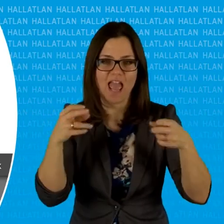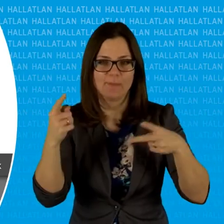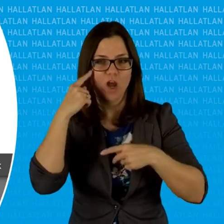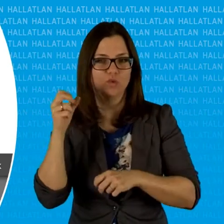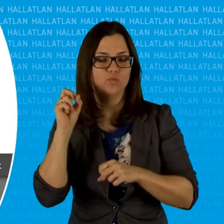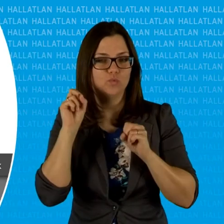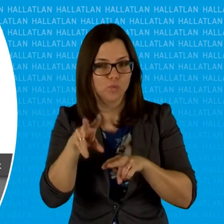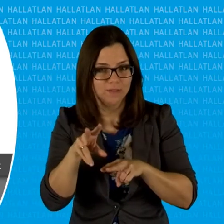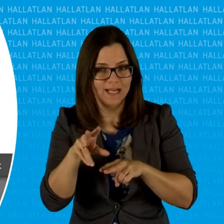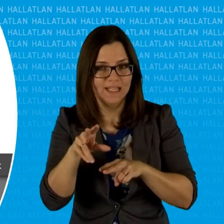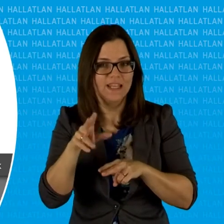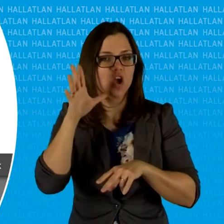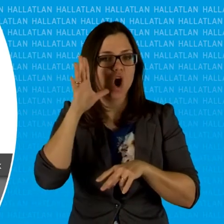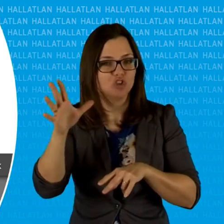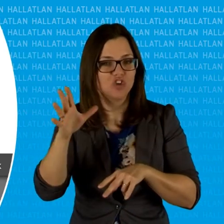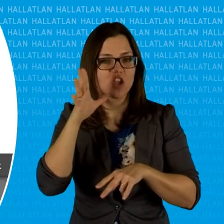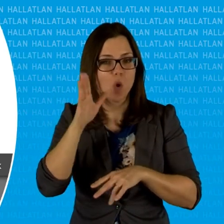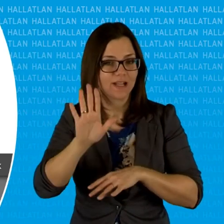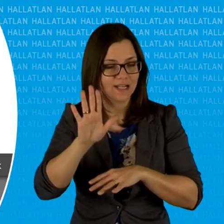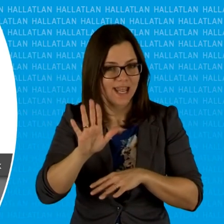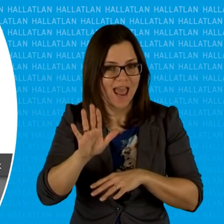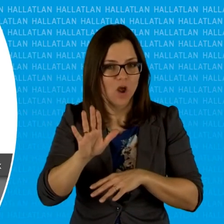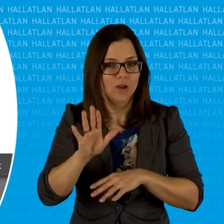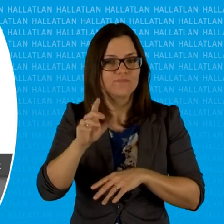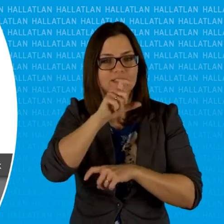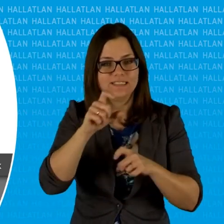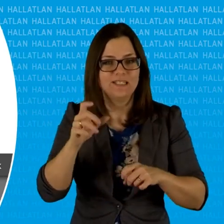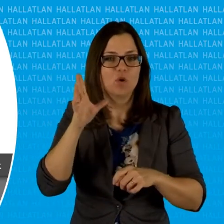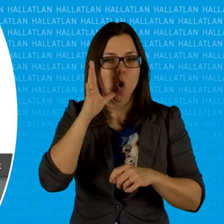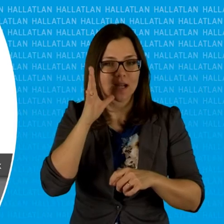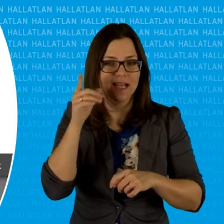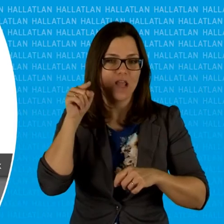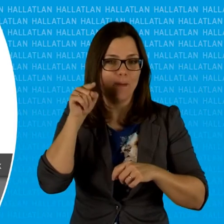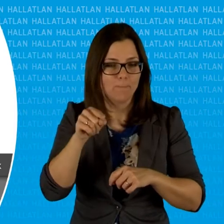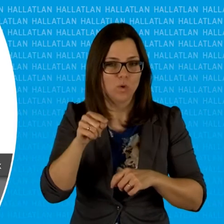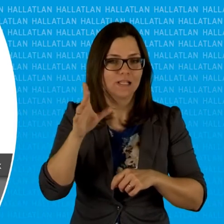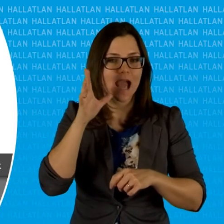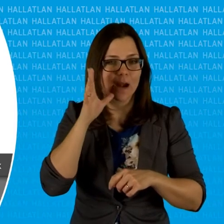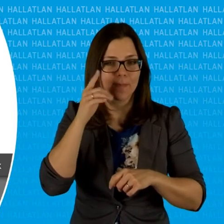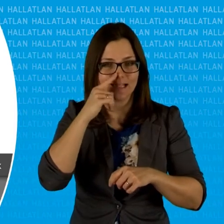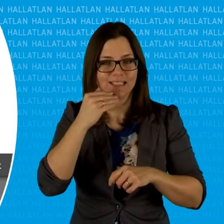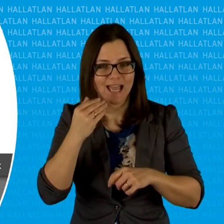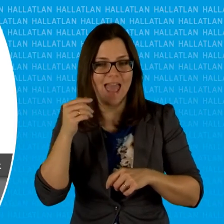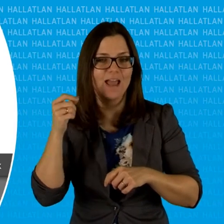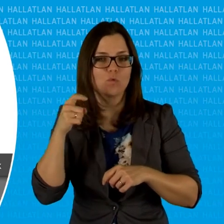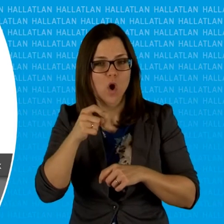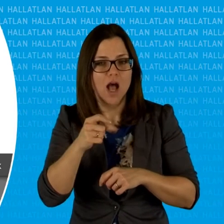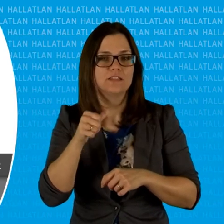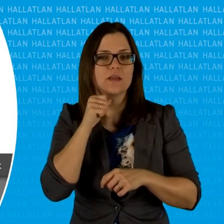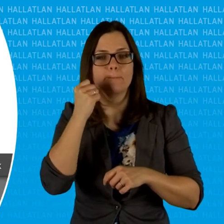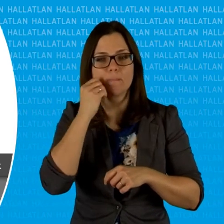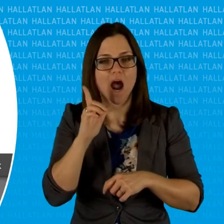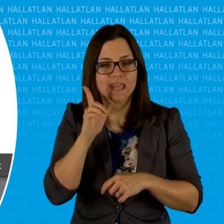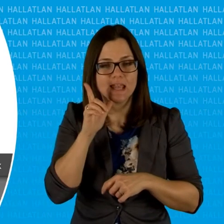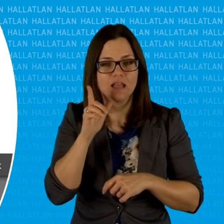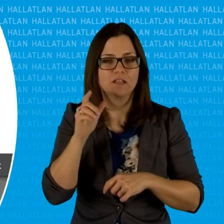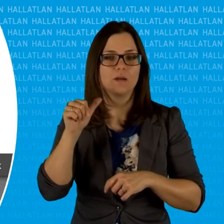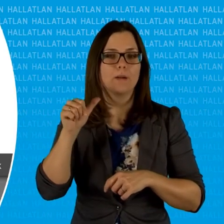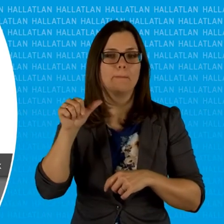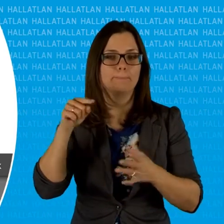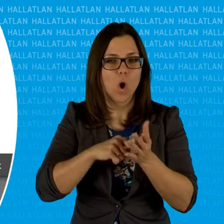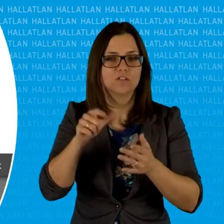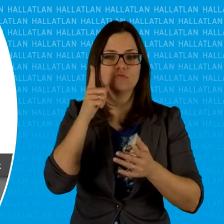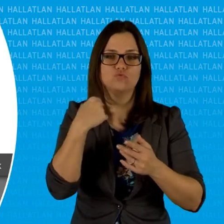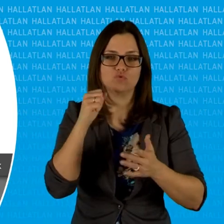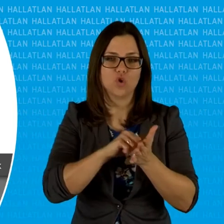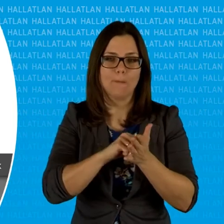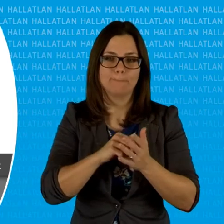vagy Kassai Kornéliát, a kornelia.karpatine@gmail.com címen.